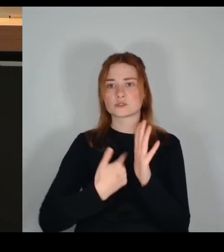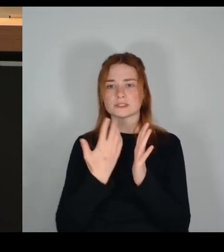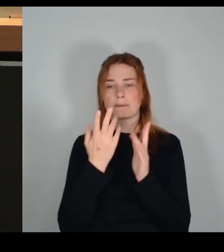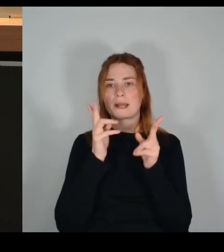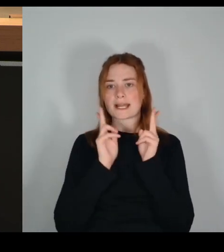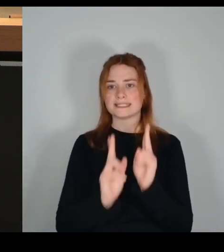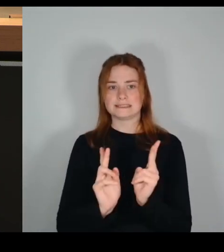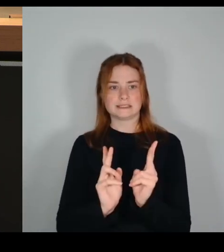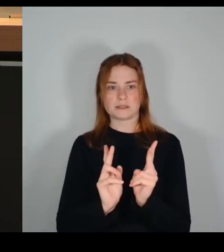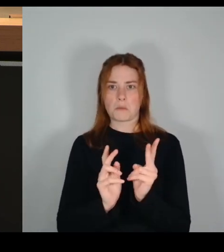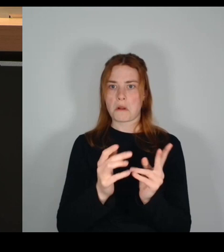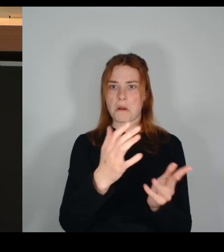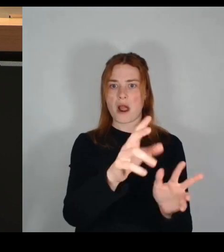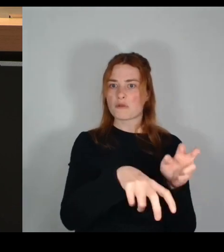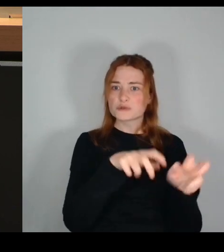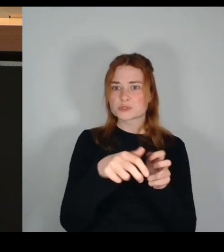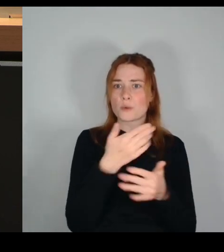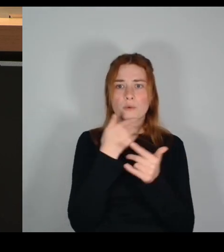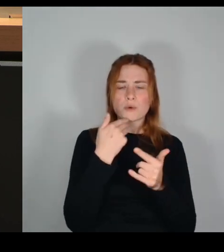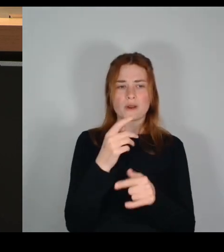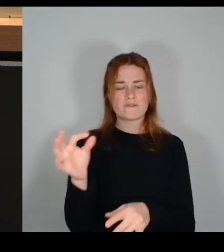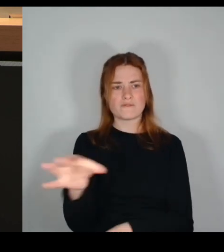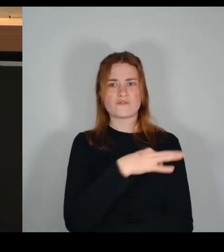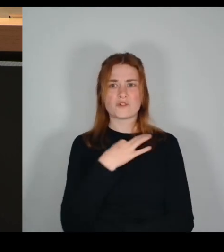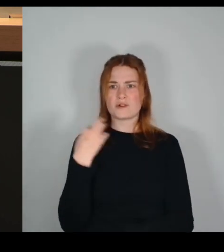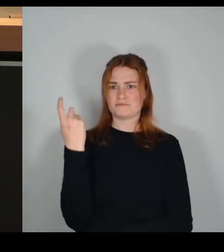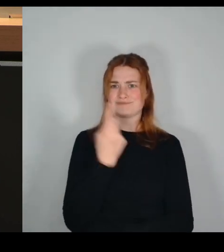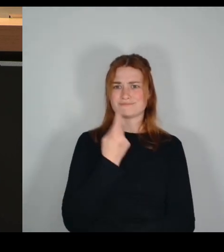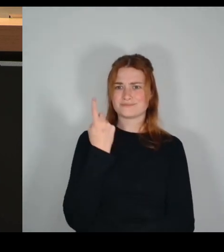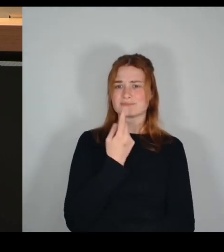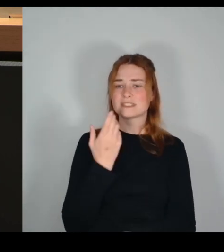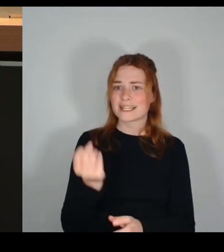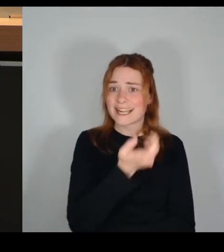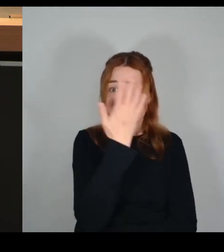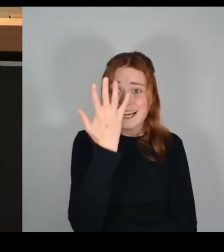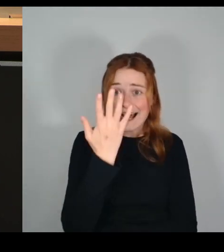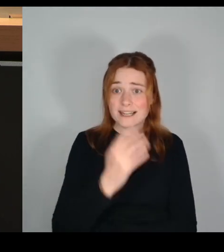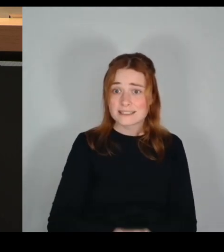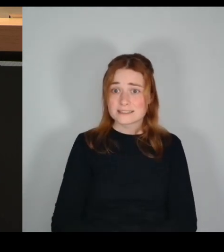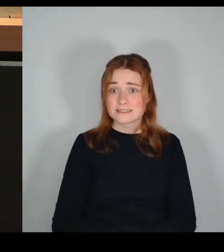Denn es ist ja nicht so, als würden die das freiwillig tun. Es ist auch niemand freiwillig arm, sondern